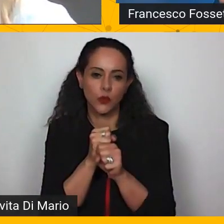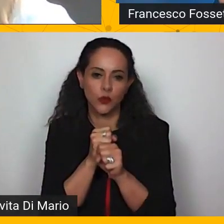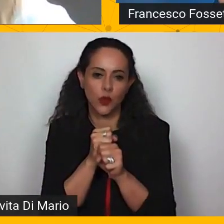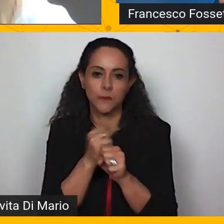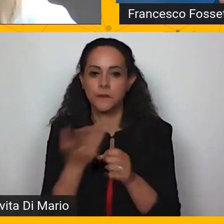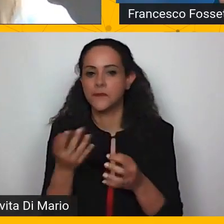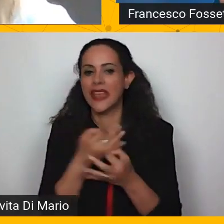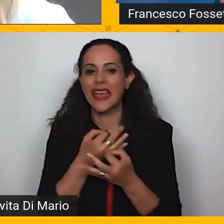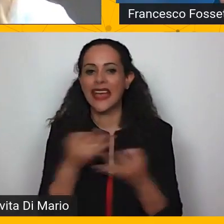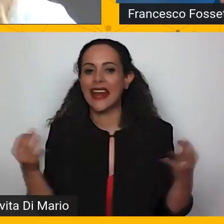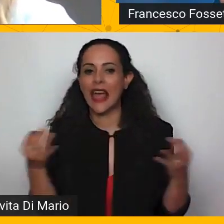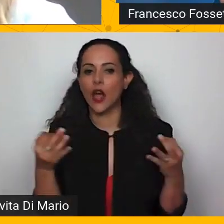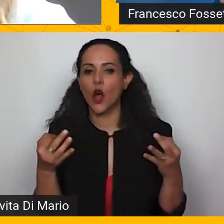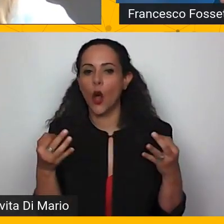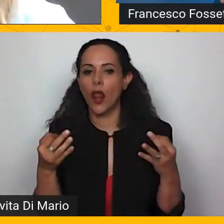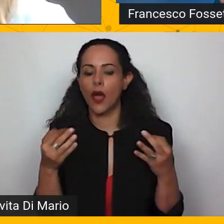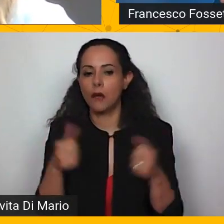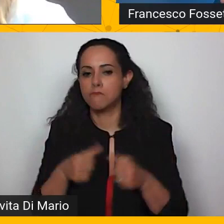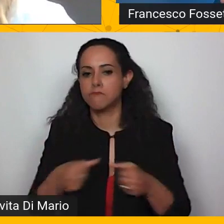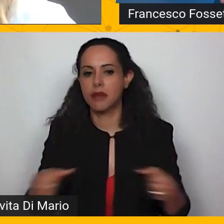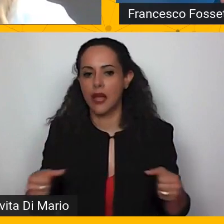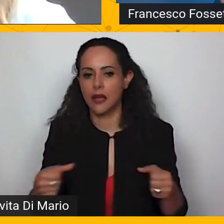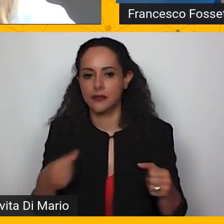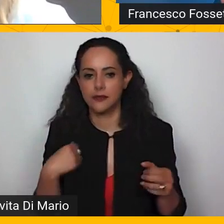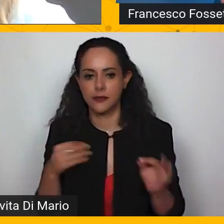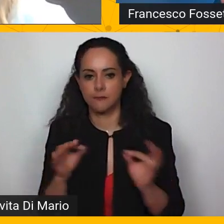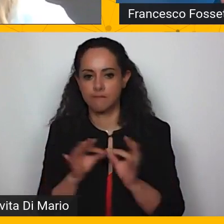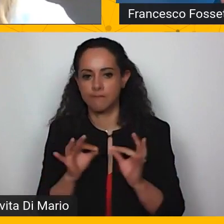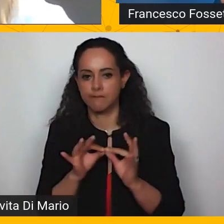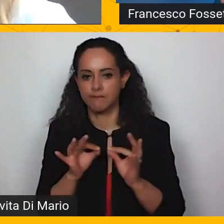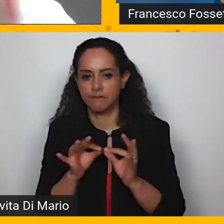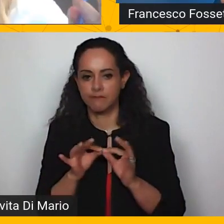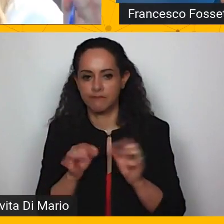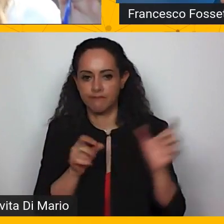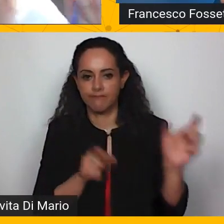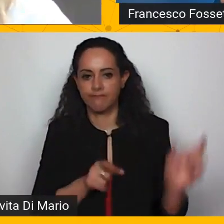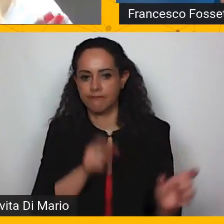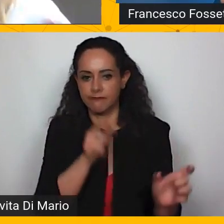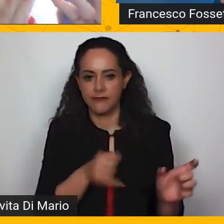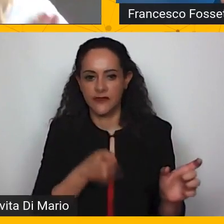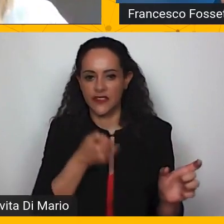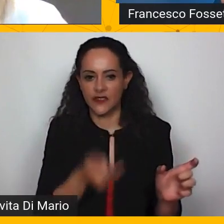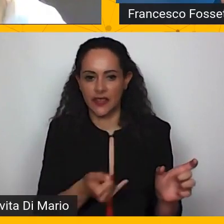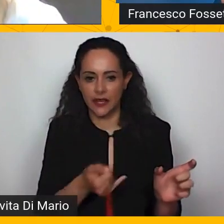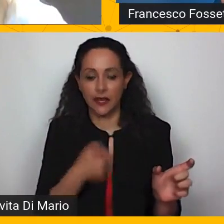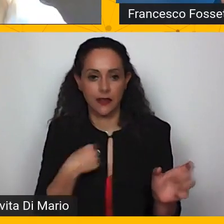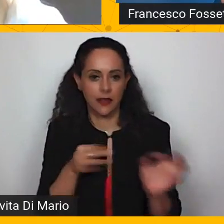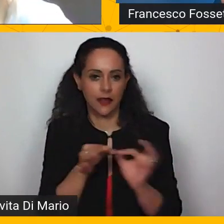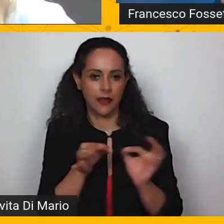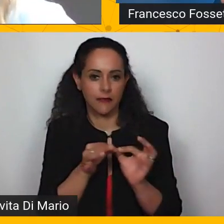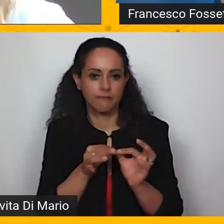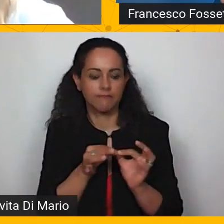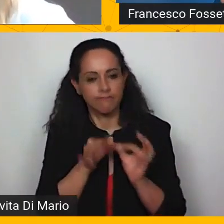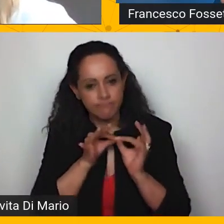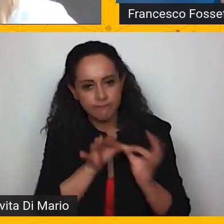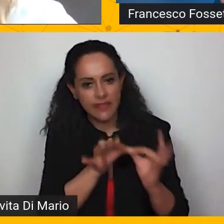tu dici la regola base da concordare con i nostri ragazzi